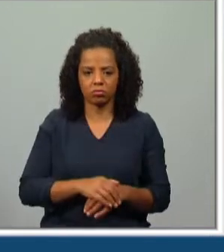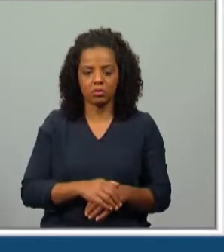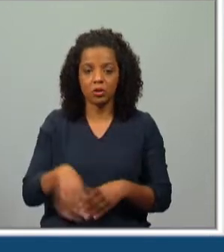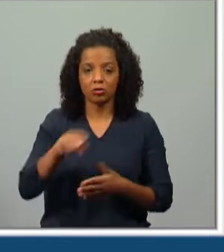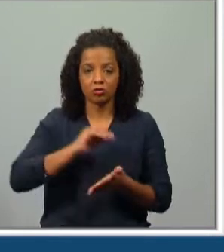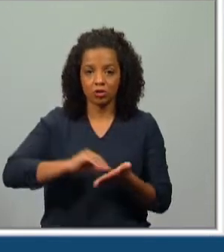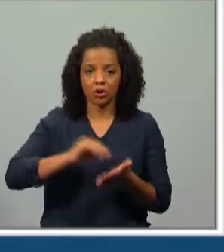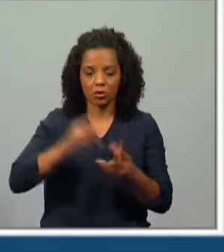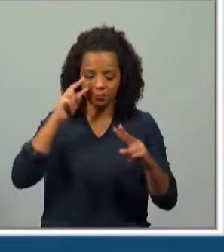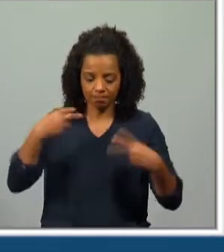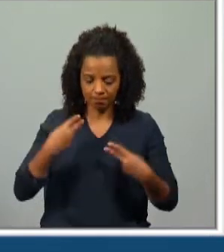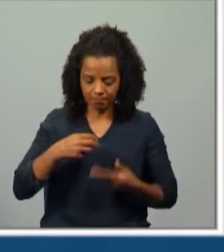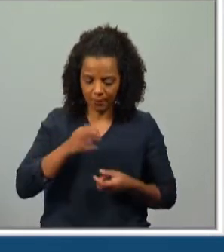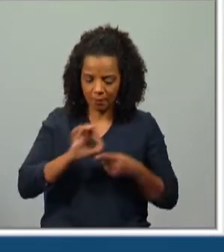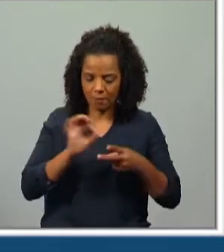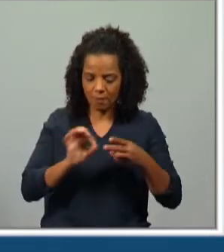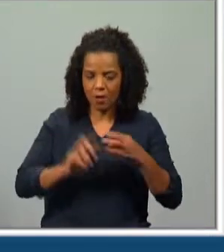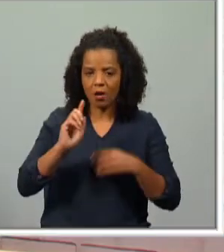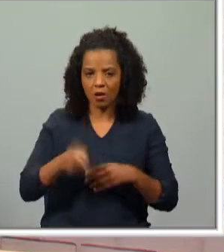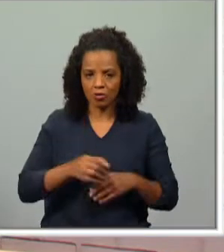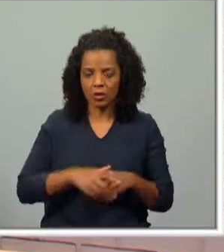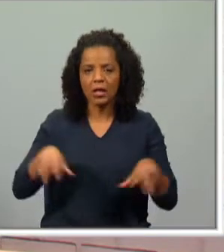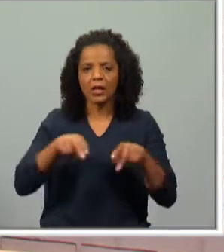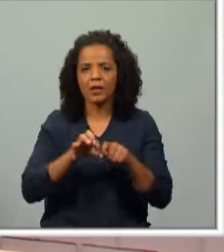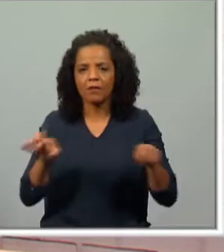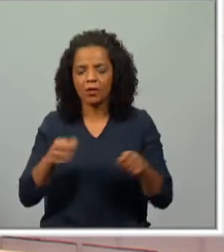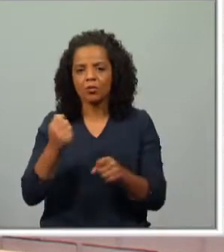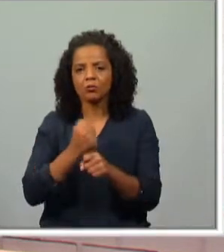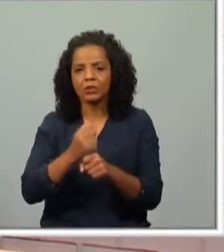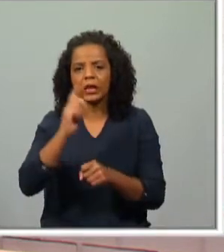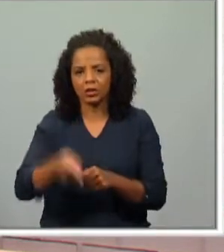escritor e que obras são referidas no vídeo e depois no fim e Tu conheces 作家和哪些作品被提及視頻然後在最後你知道